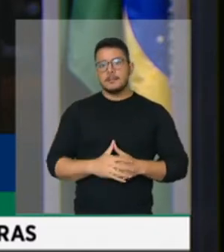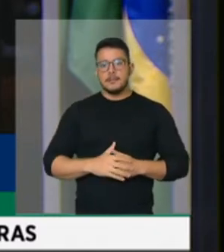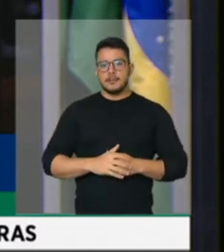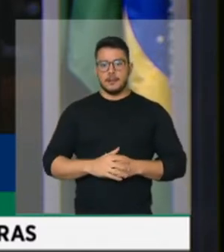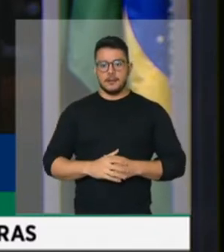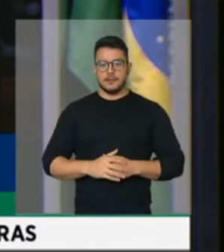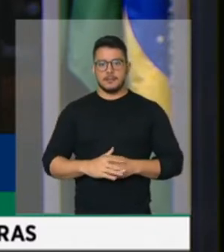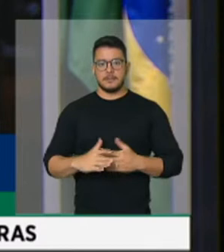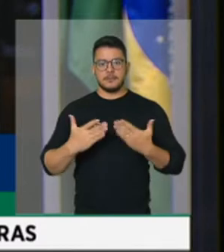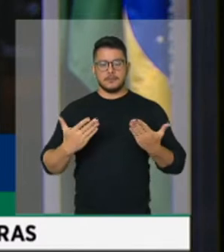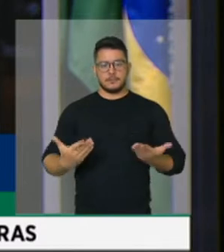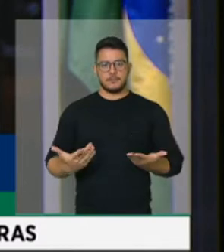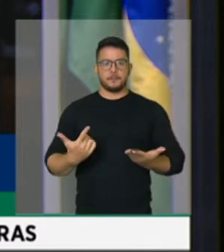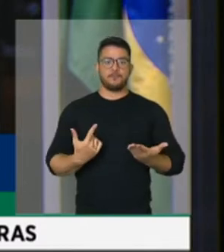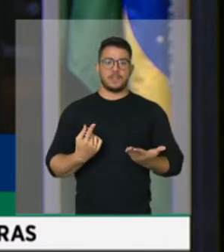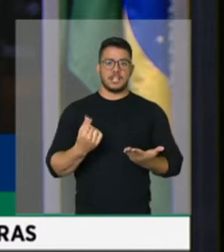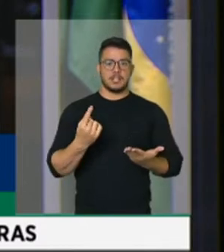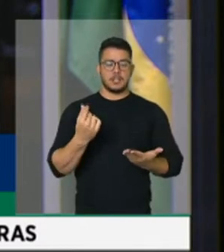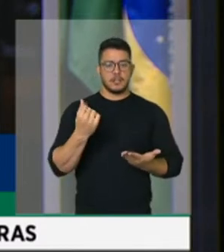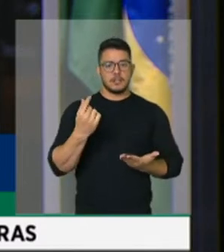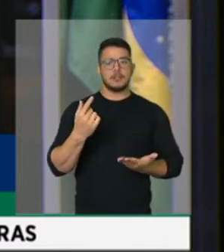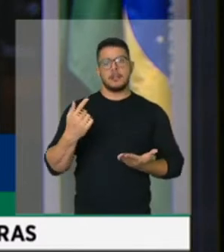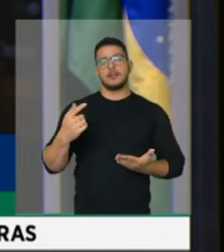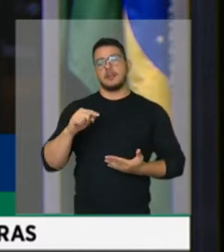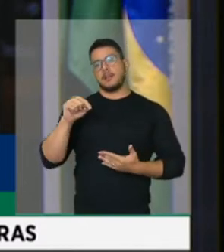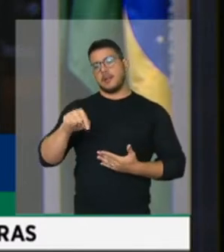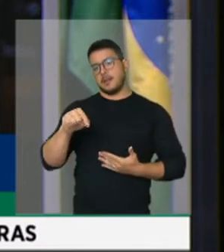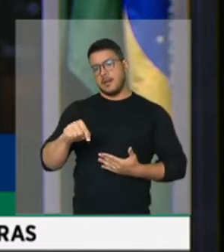CONSUMIDORES DE FATO FINANCIADO CONSTRUÇÃO DAS PRINCIPAIS OBRAS DO PARQUE DE GERAÇÃO E MODERNIZAÇÃO